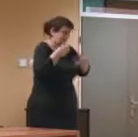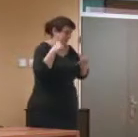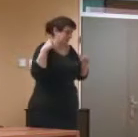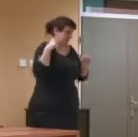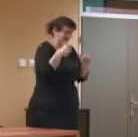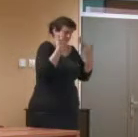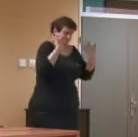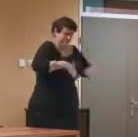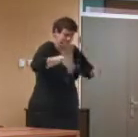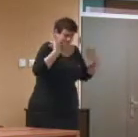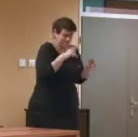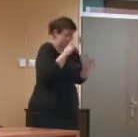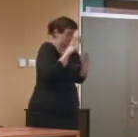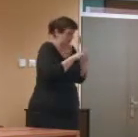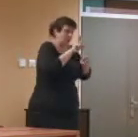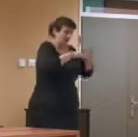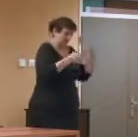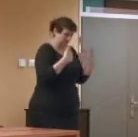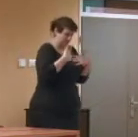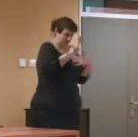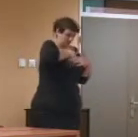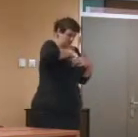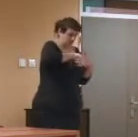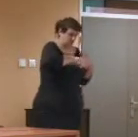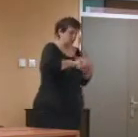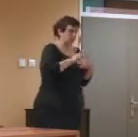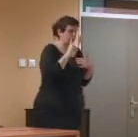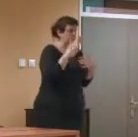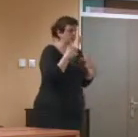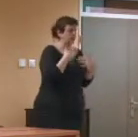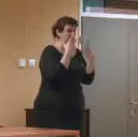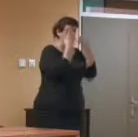de las que hemos sufrido en realidad son muy tristes